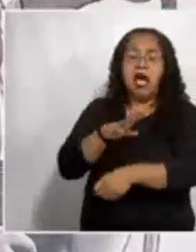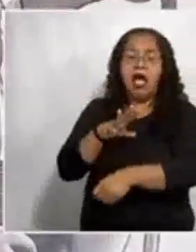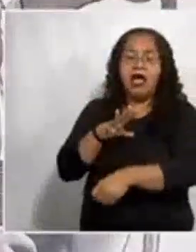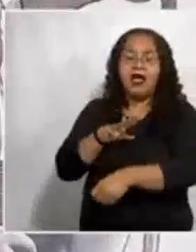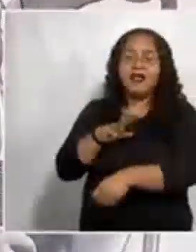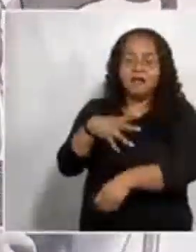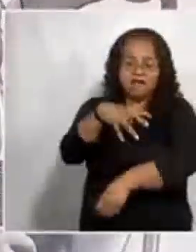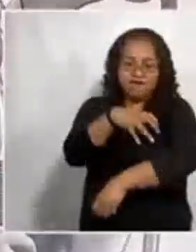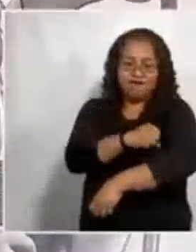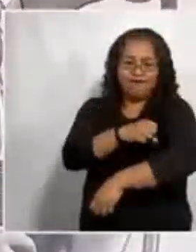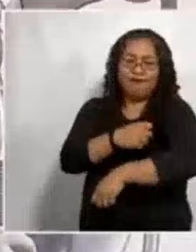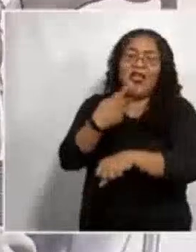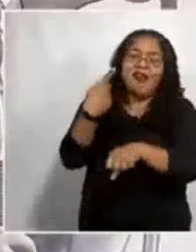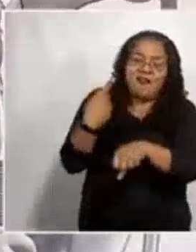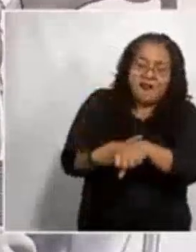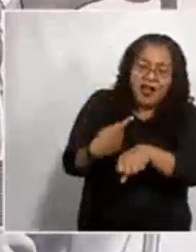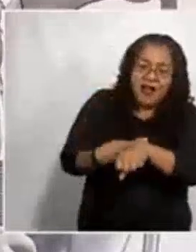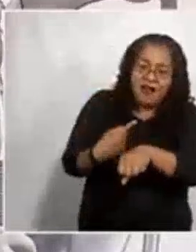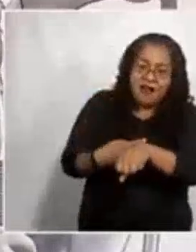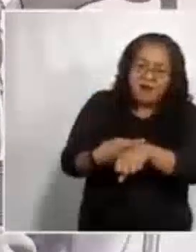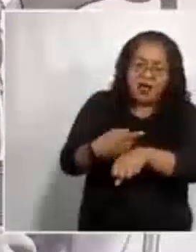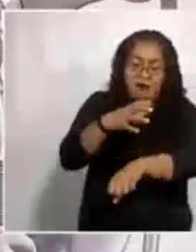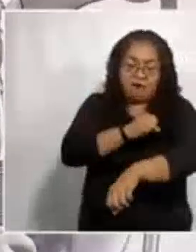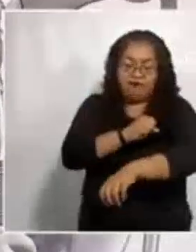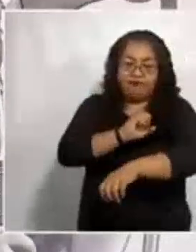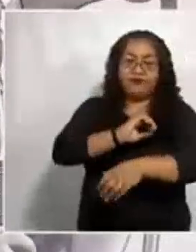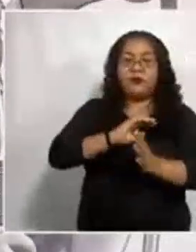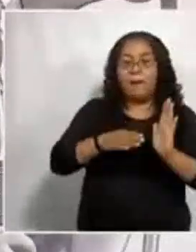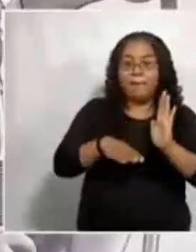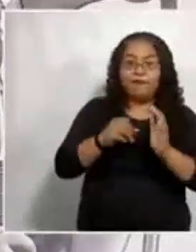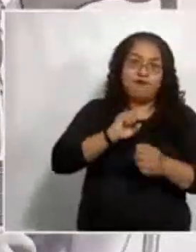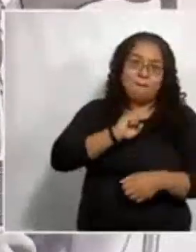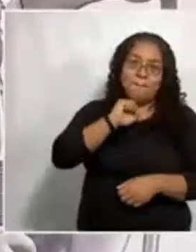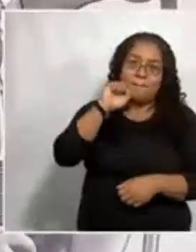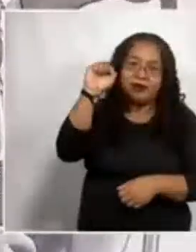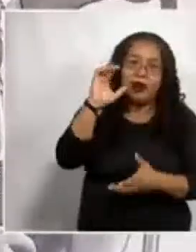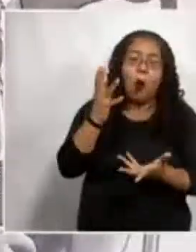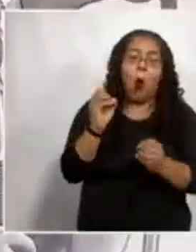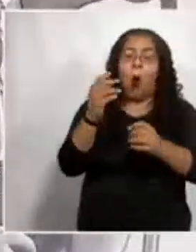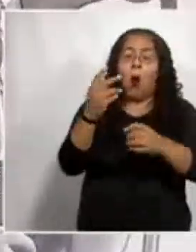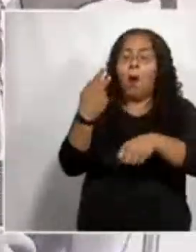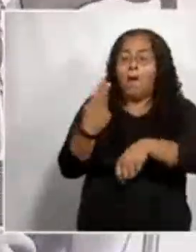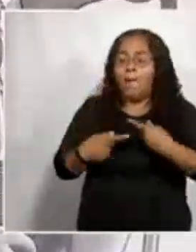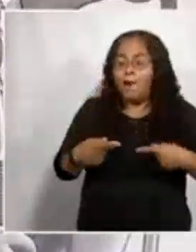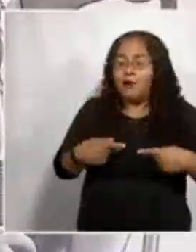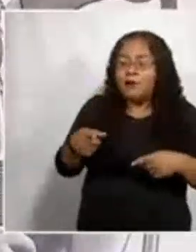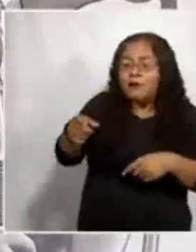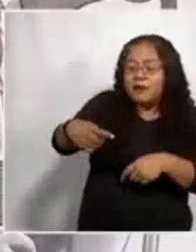personas que tienen alta la presión, que no lo sabían, o personas que tienen algún problema en el